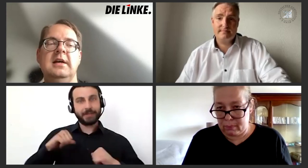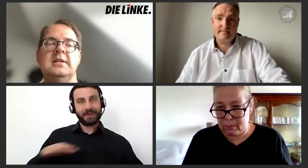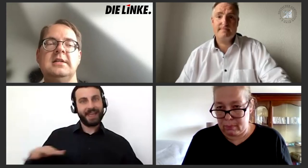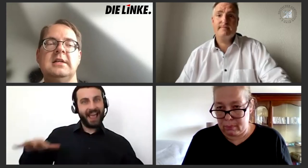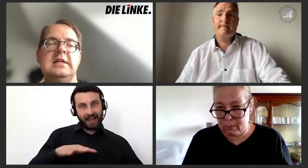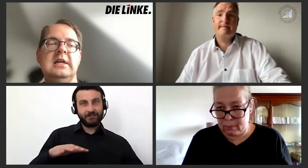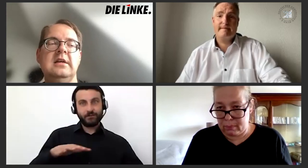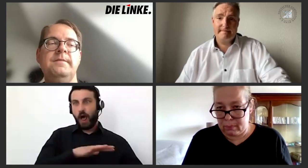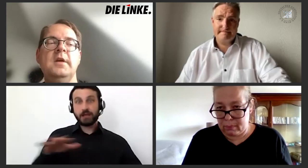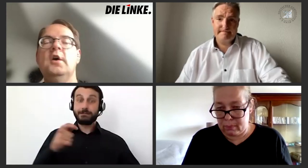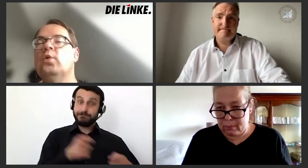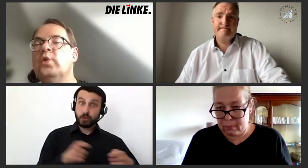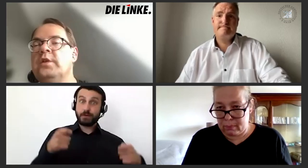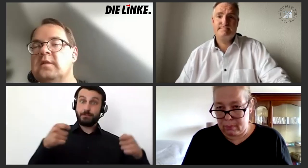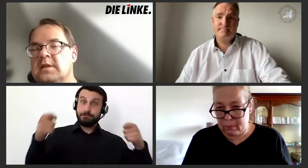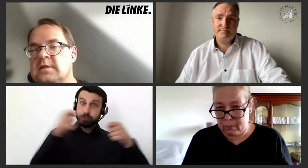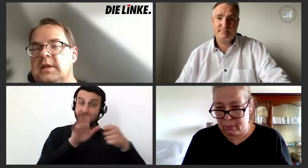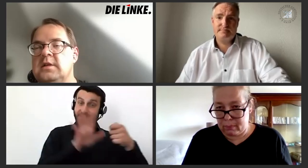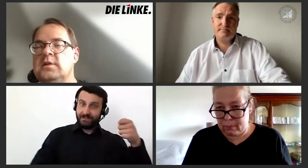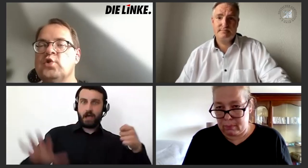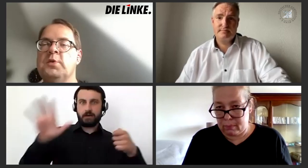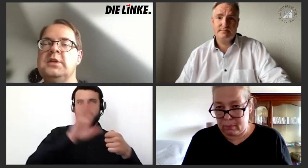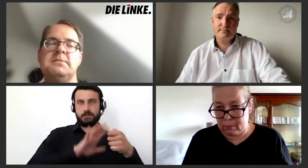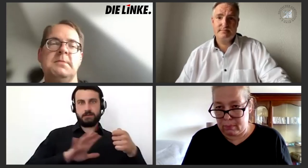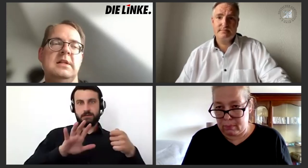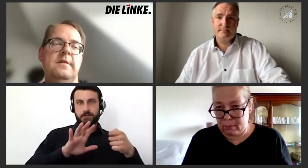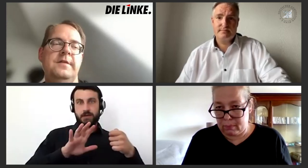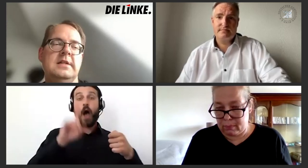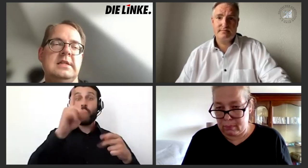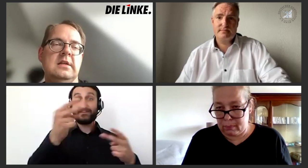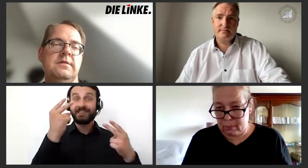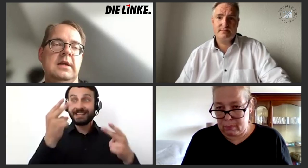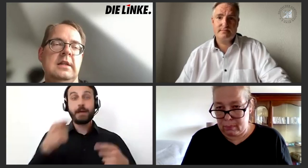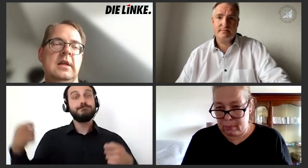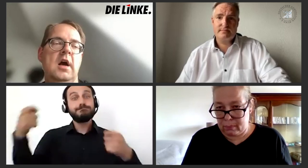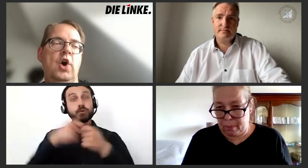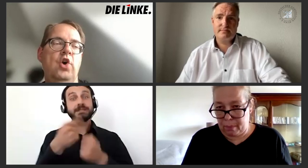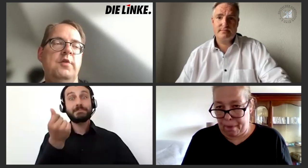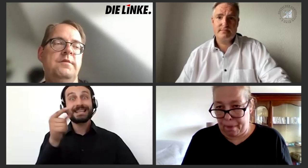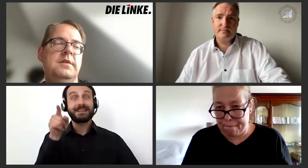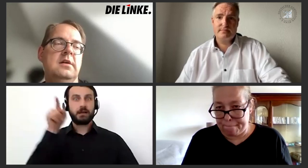nach bundesweit einheitlichen Kriterien und, das ist wichtig, durch Bundesmittel finanziert werden.